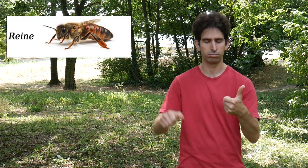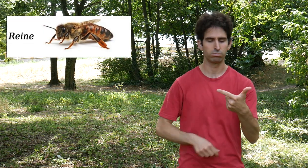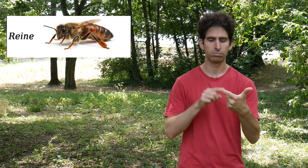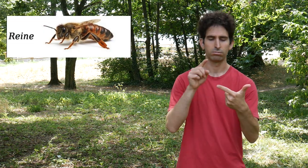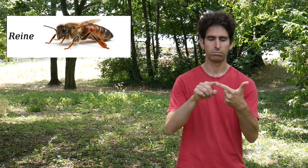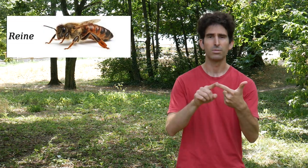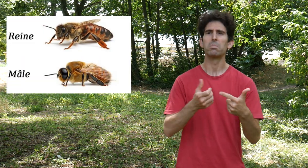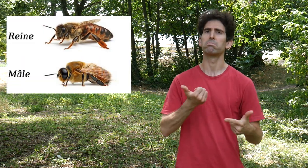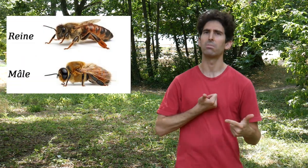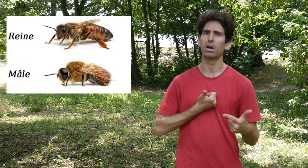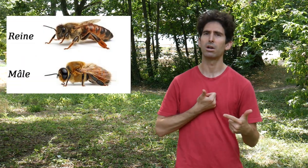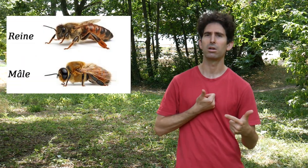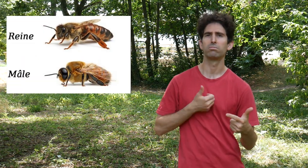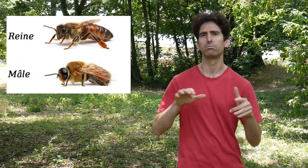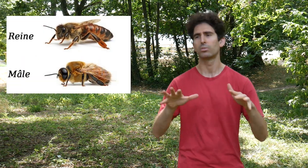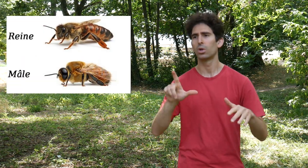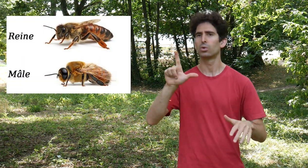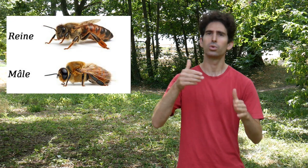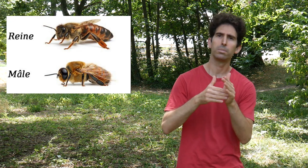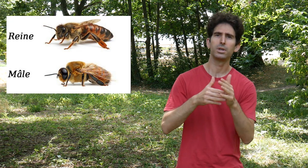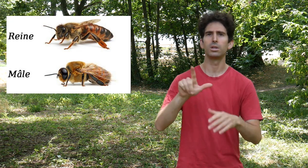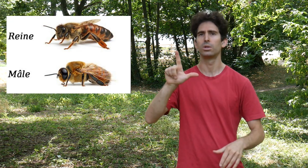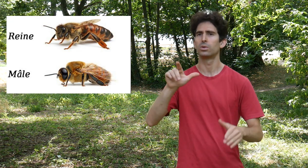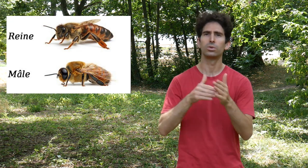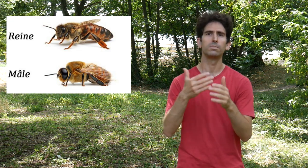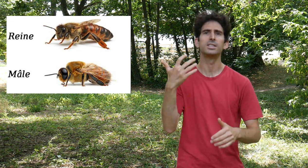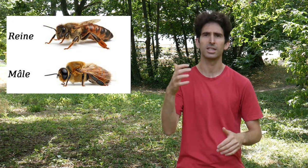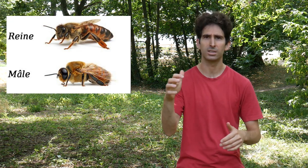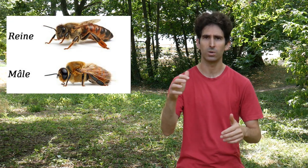les mâles (2.000 - 2.500)